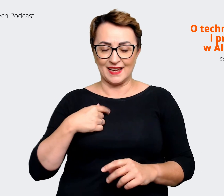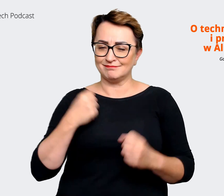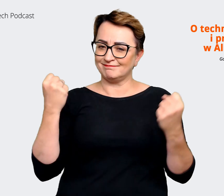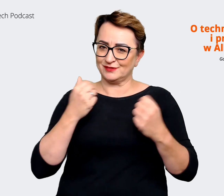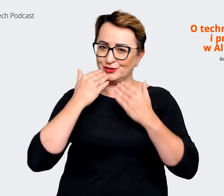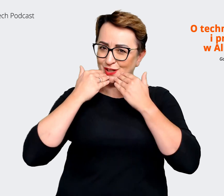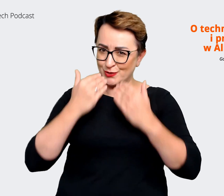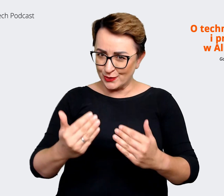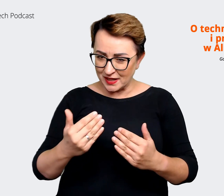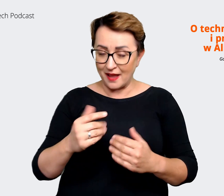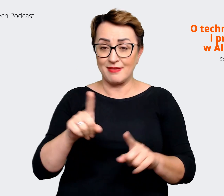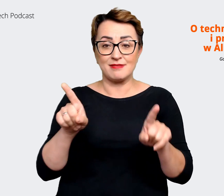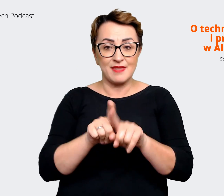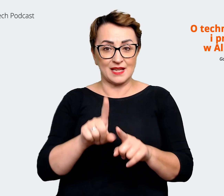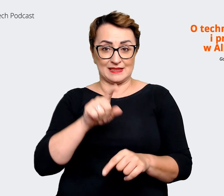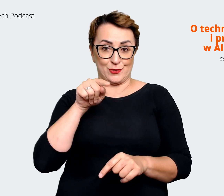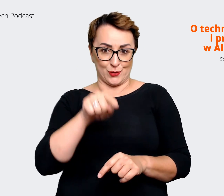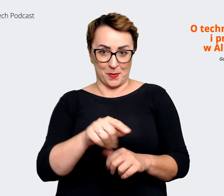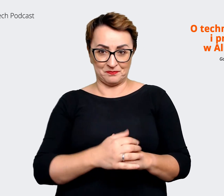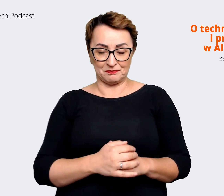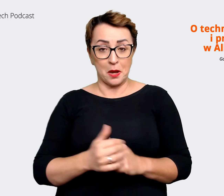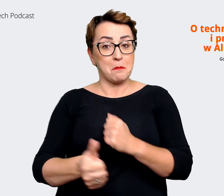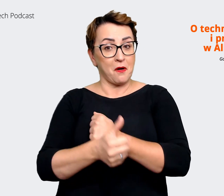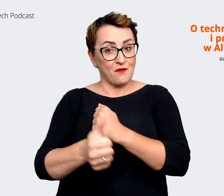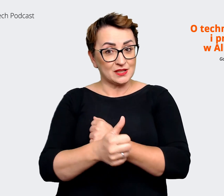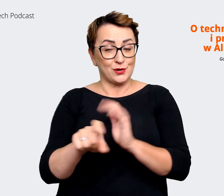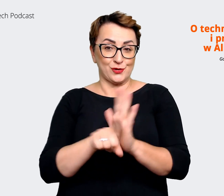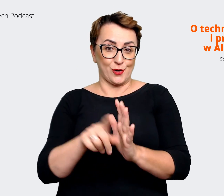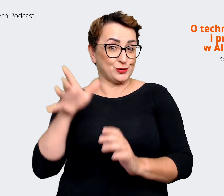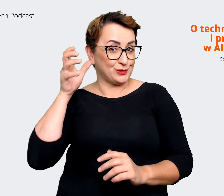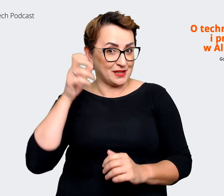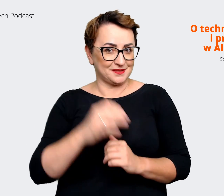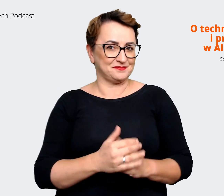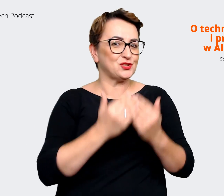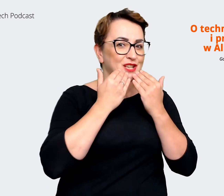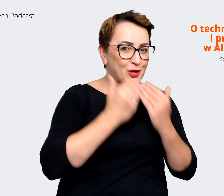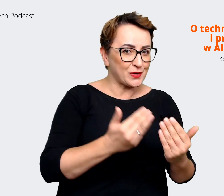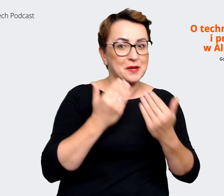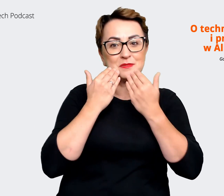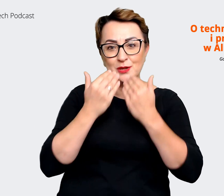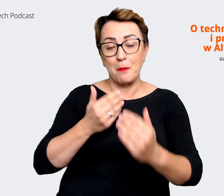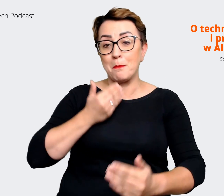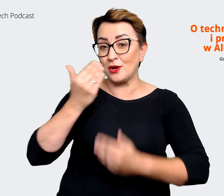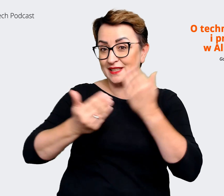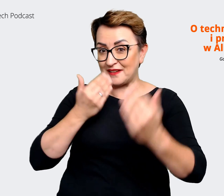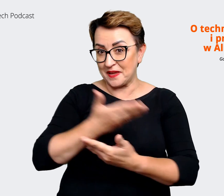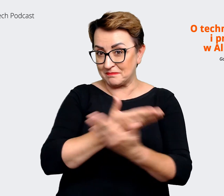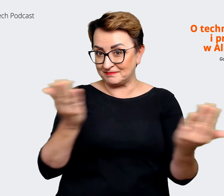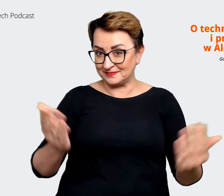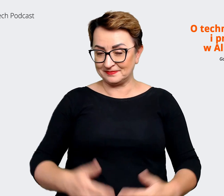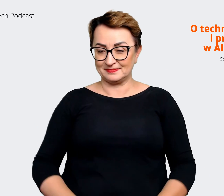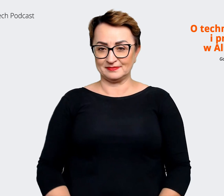również za to. Powodzenia i do usłyszenia. Mariusz: Dzięki, do usłyszenia. Tomasz: Pozdrawiamy. Prowadzący: To już wszystko